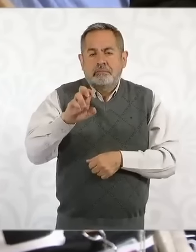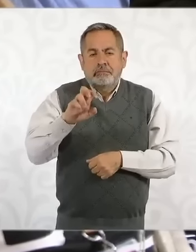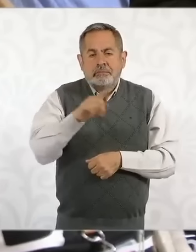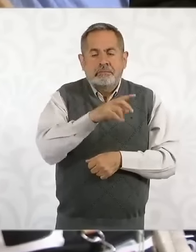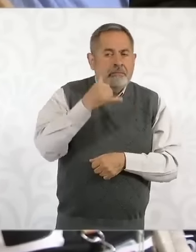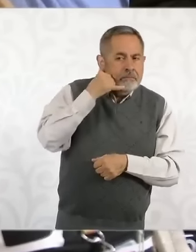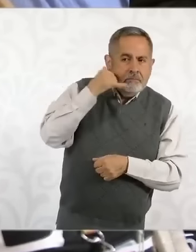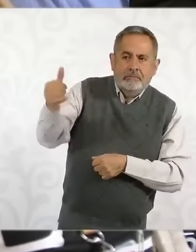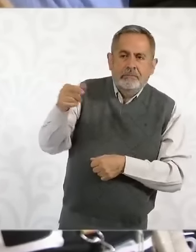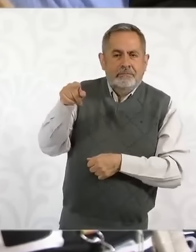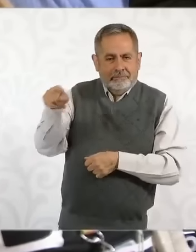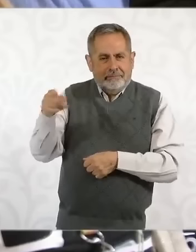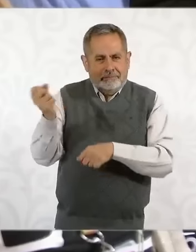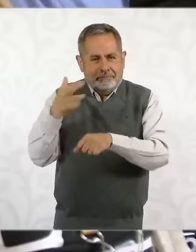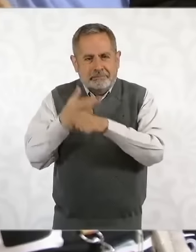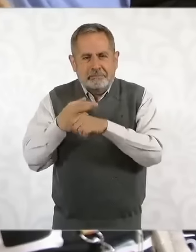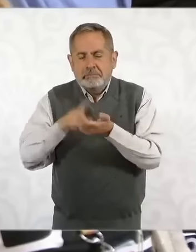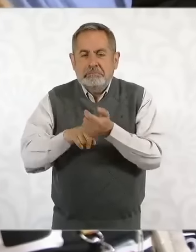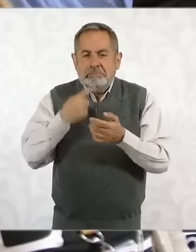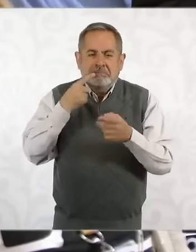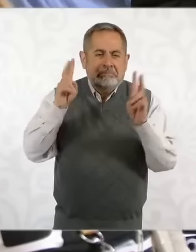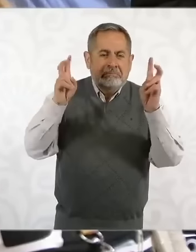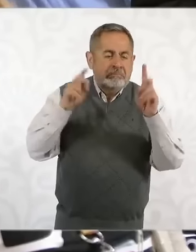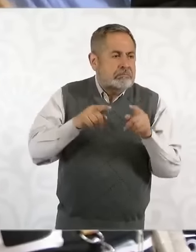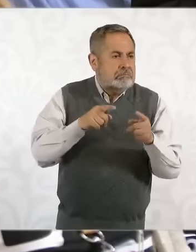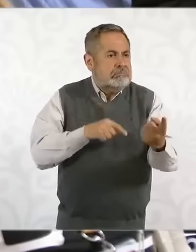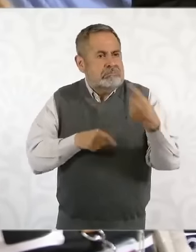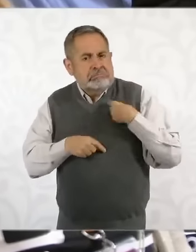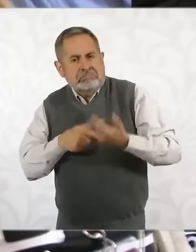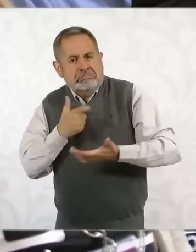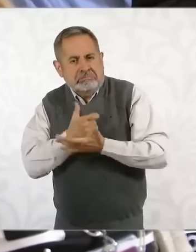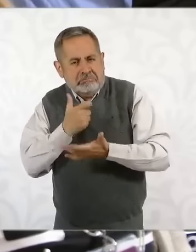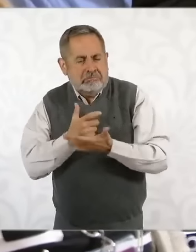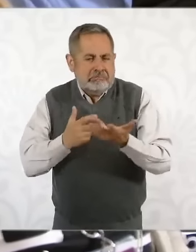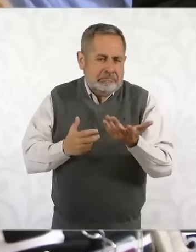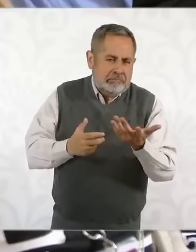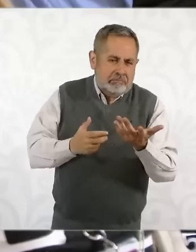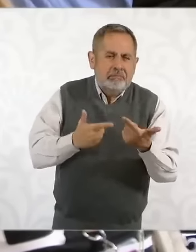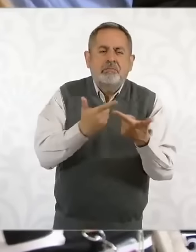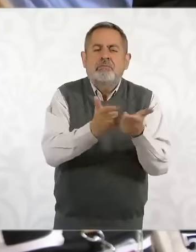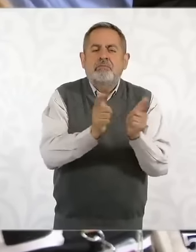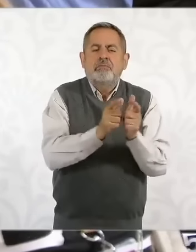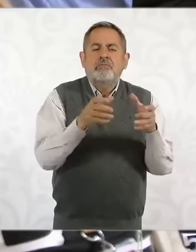sobre el tema de una supuesta extorsión del, bueno, su el grupo que coordina el [música] el